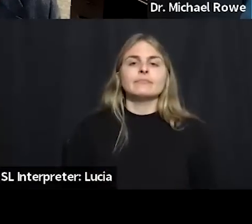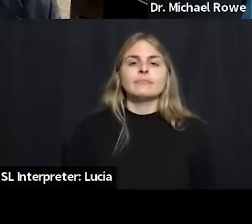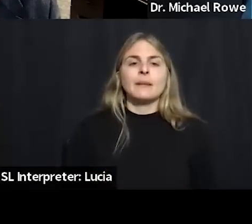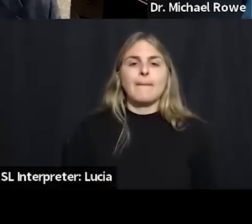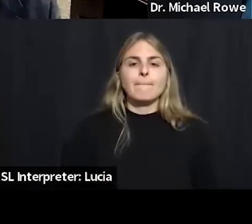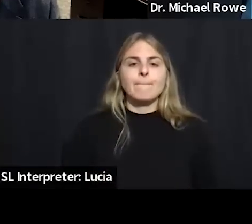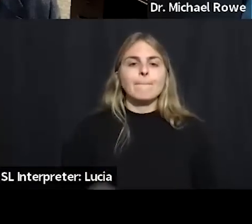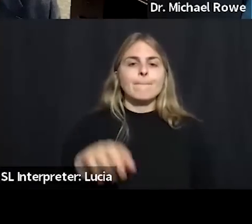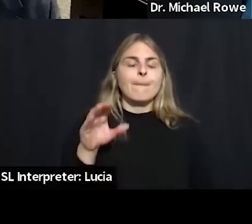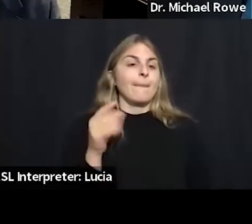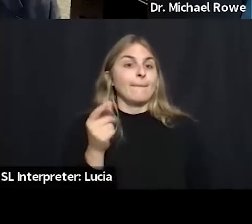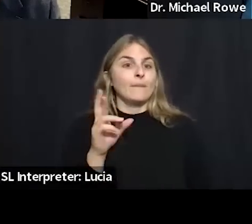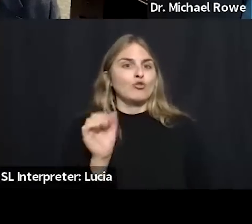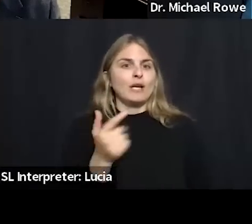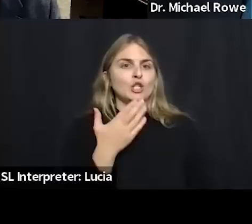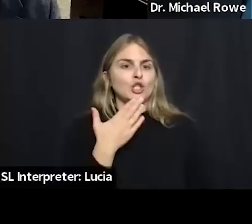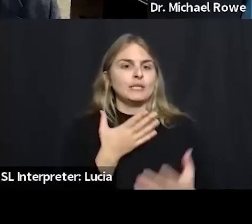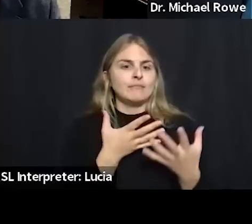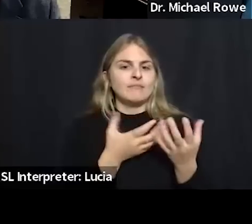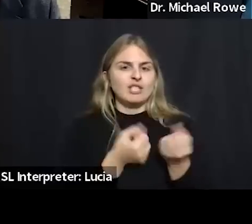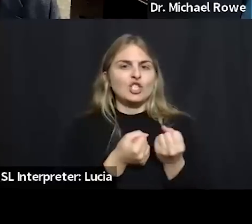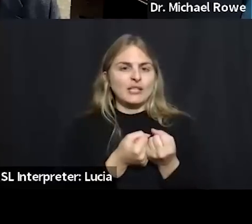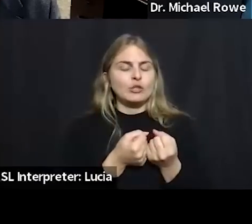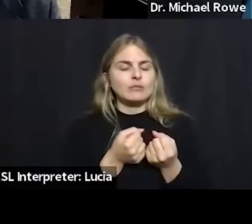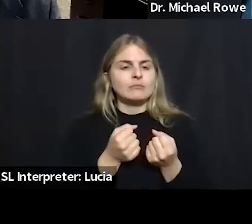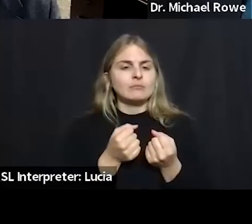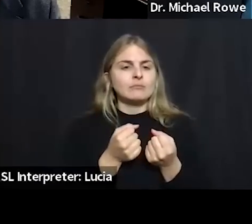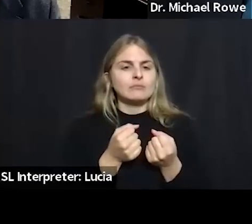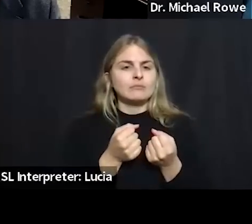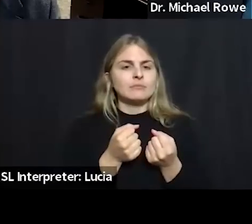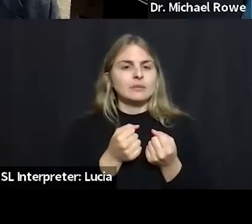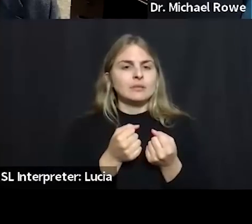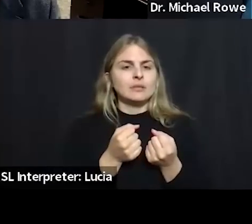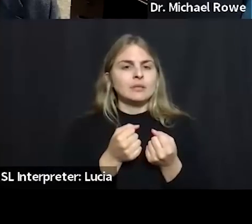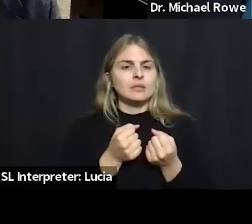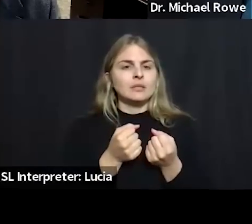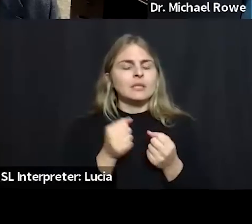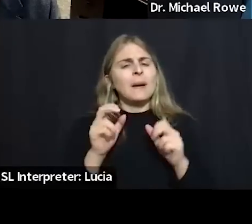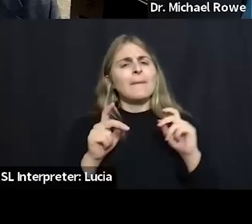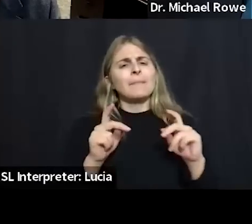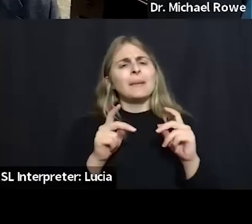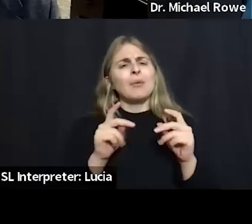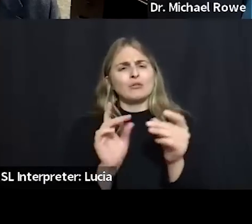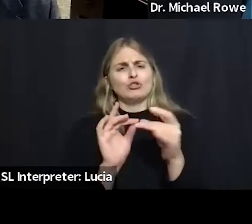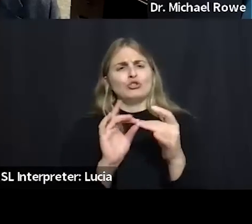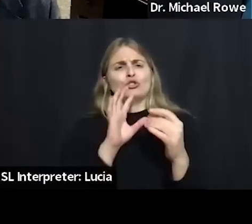Esas son sugerencias muy buenas y creo que es un desafío. Hemos encontrado que el sentido de comunidad reportado por las personas y su capacidad reportada para participar